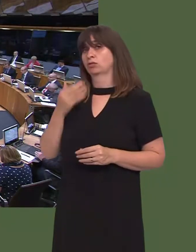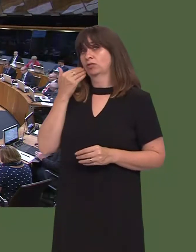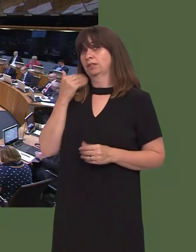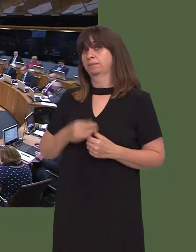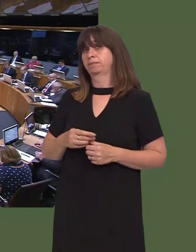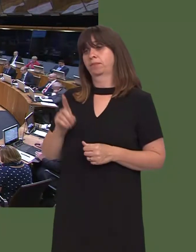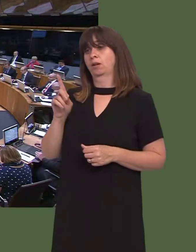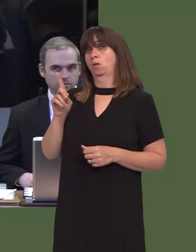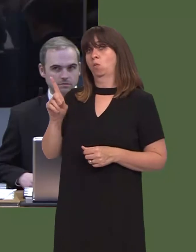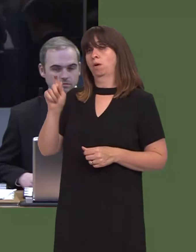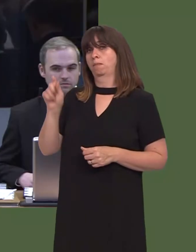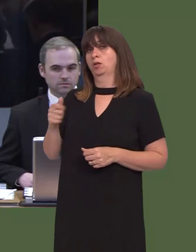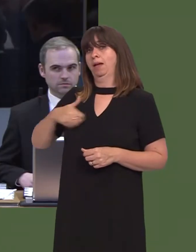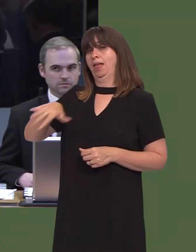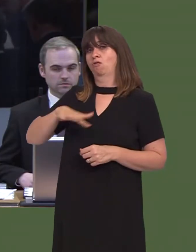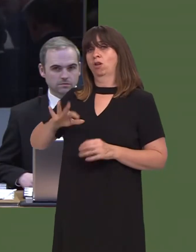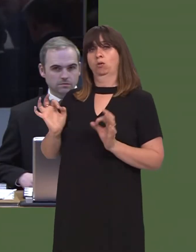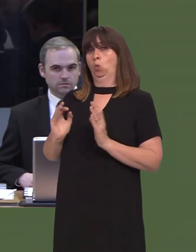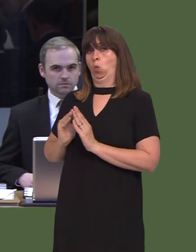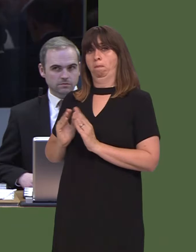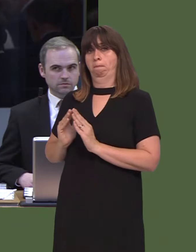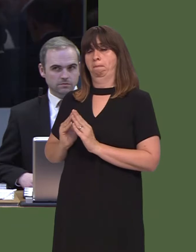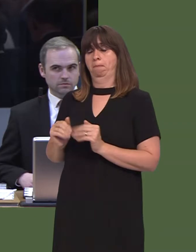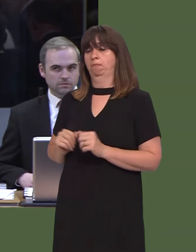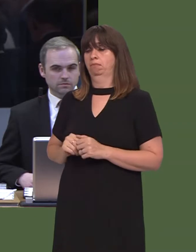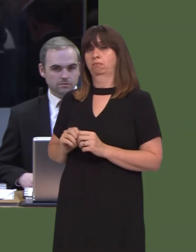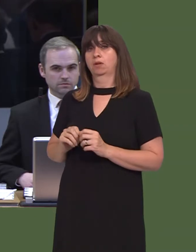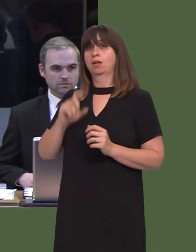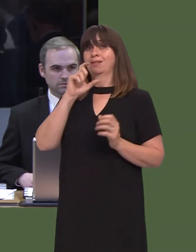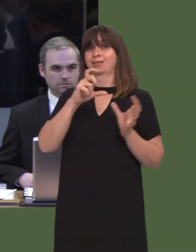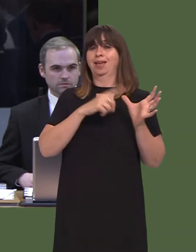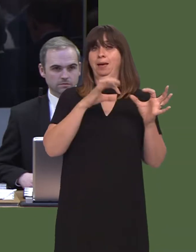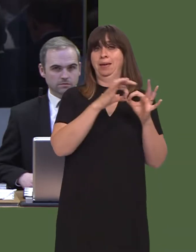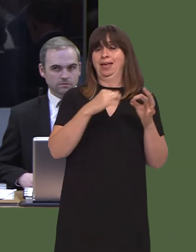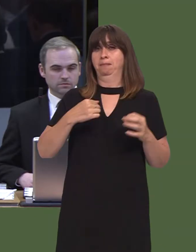chi at achos diweddar etholwr oedd heb gartref, ac y bu Cyngor ar Bopeth a minnau yn ceisio